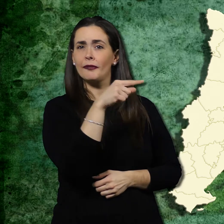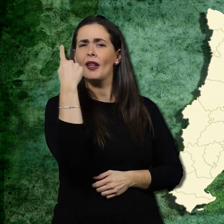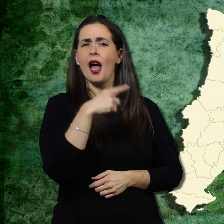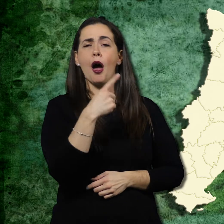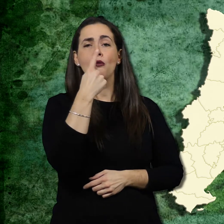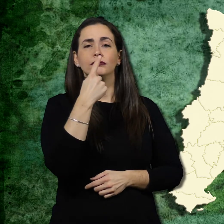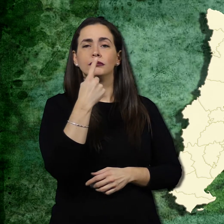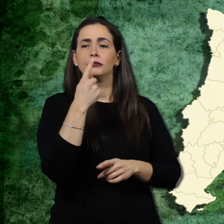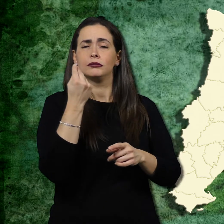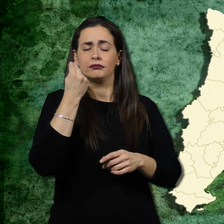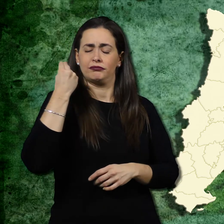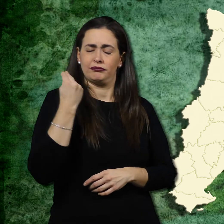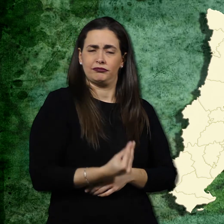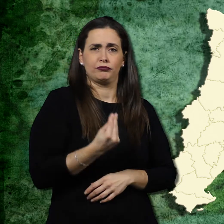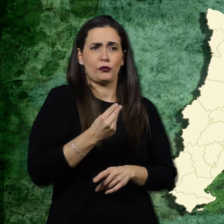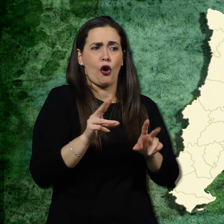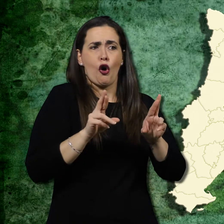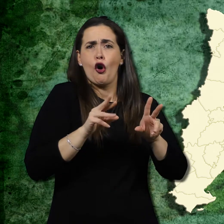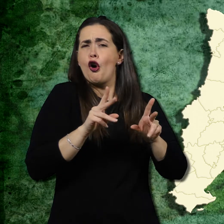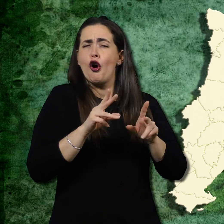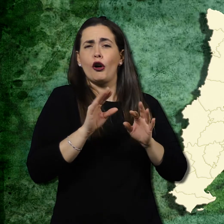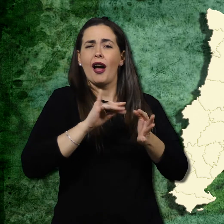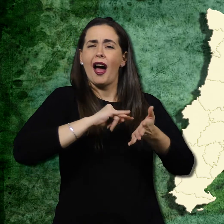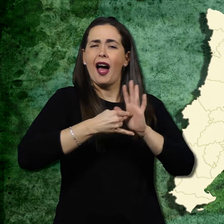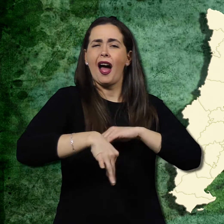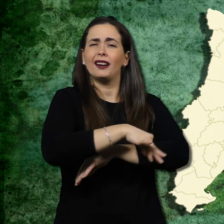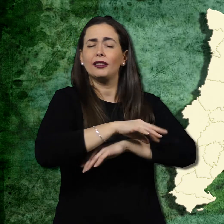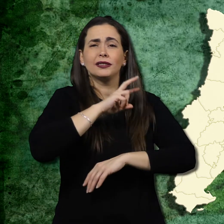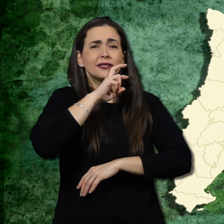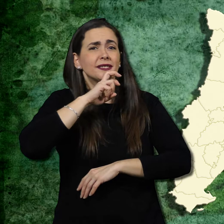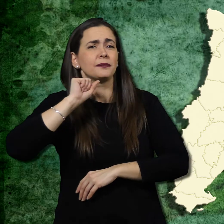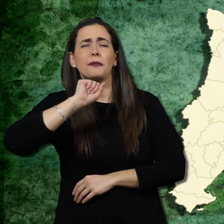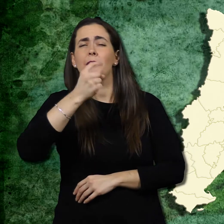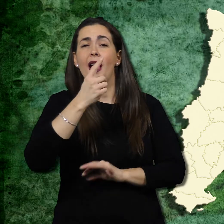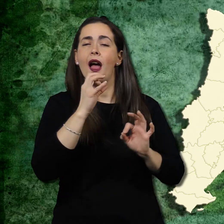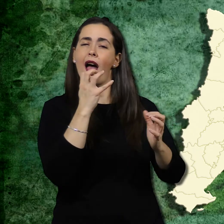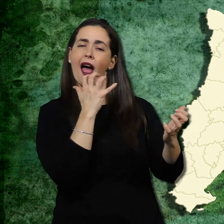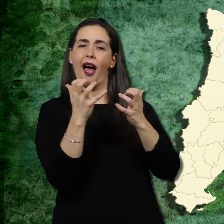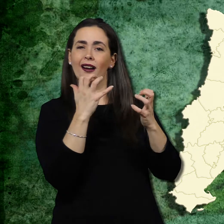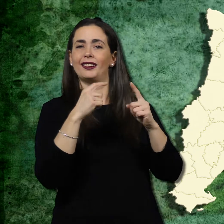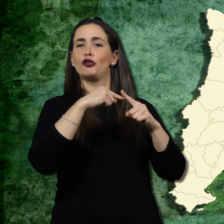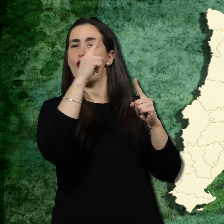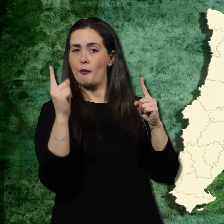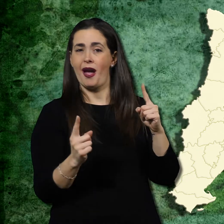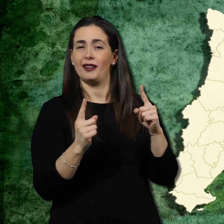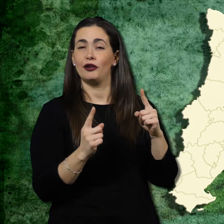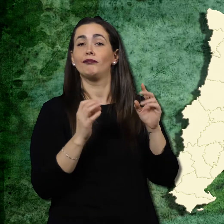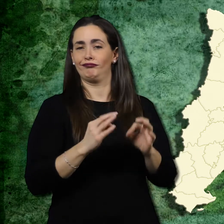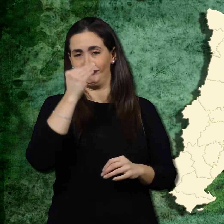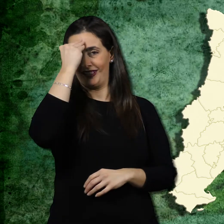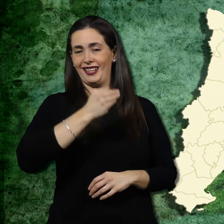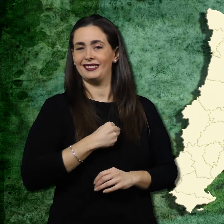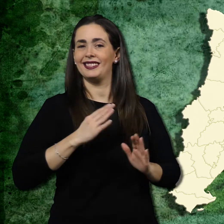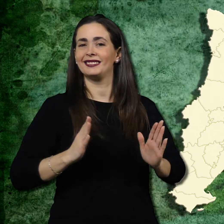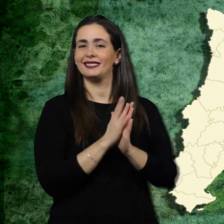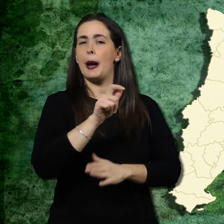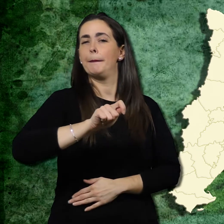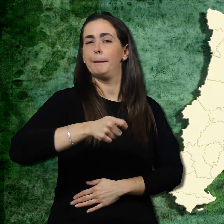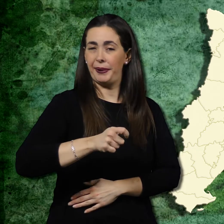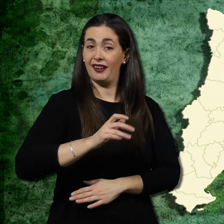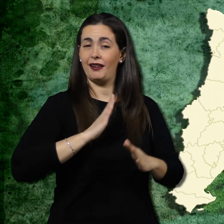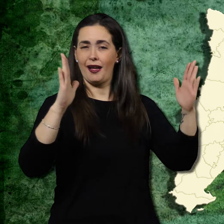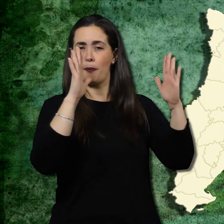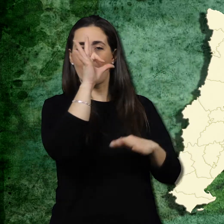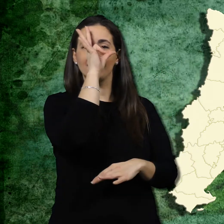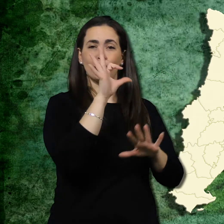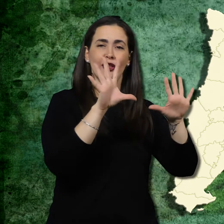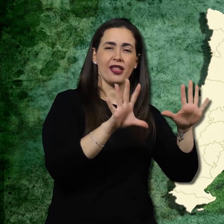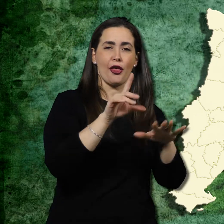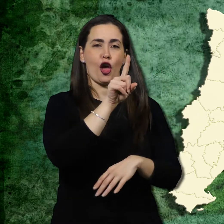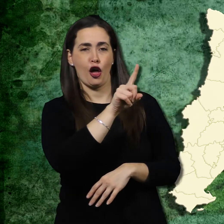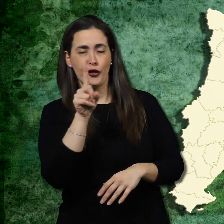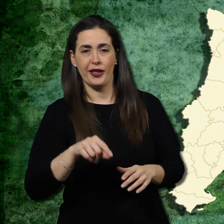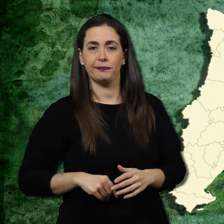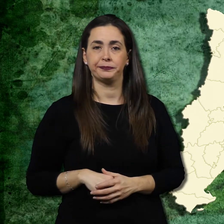Conté al seu terme municipal una de les joies arquitectòniques més preuades de l'art romànic: l'església de Sant Pere (s. X-XI).